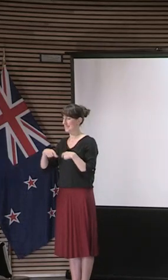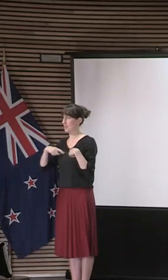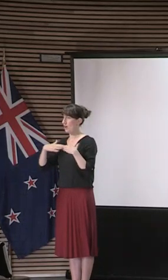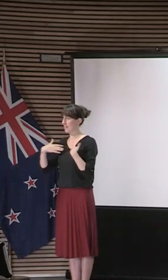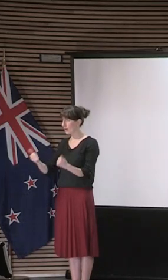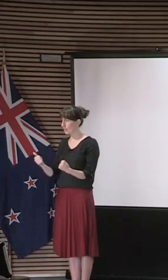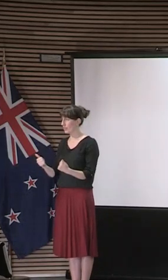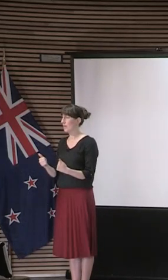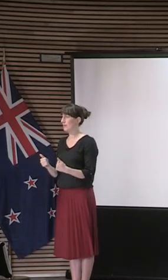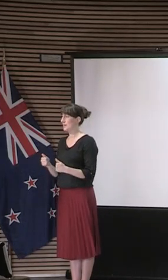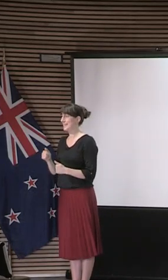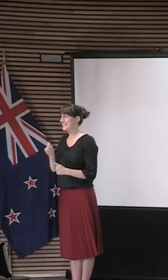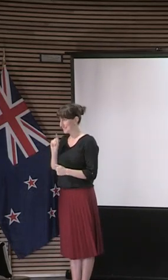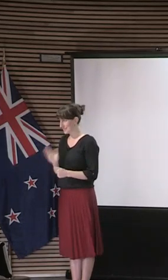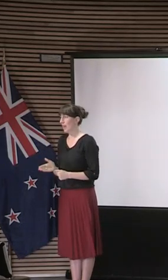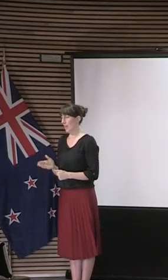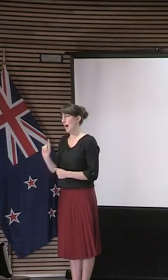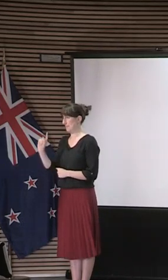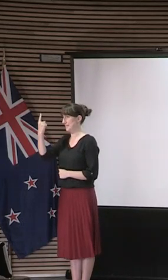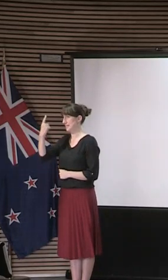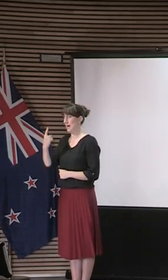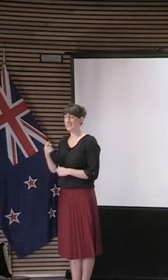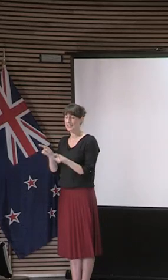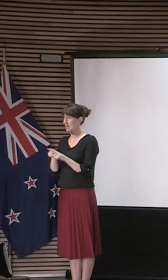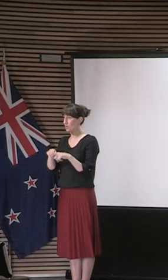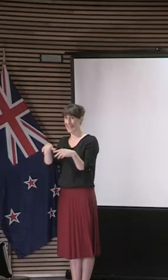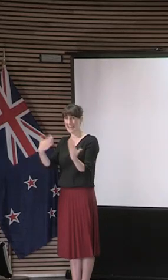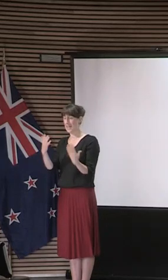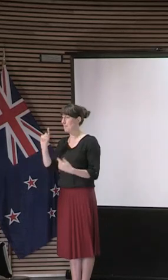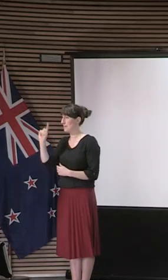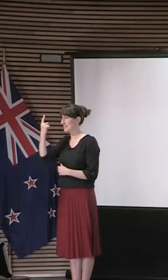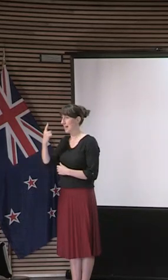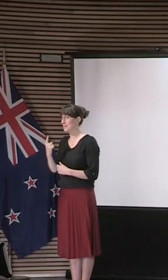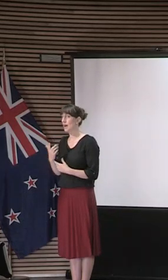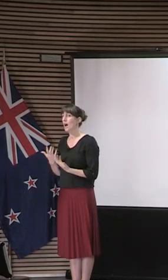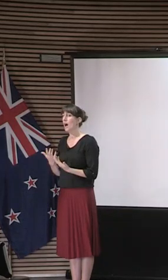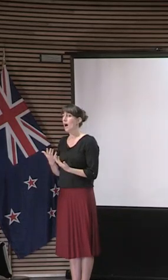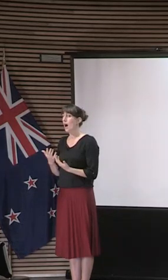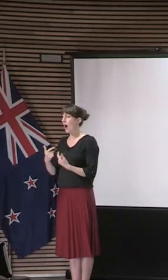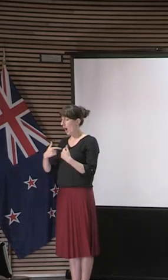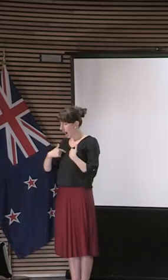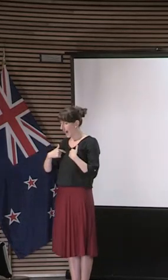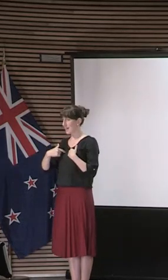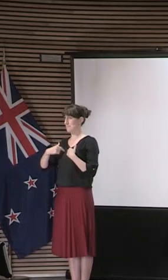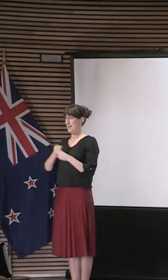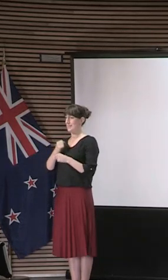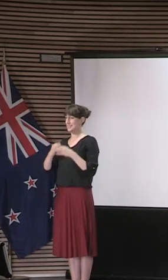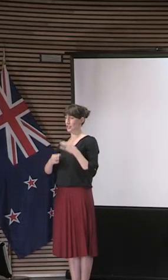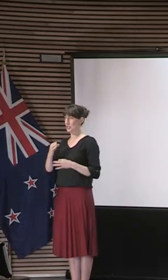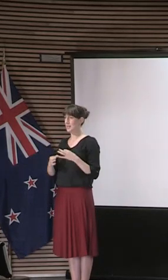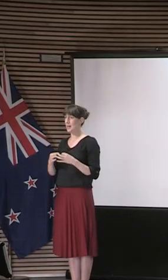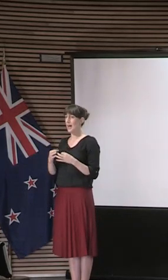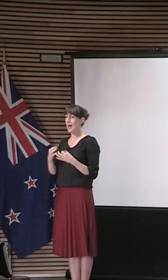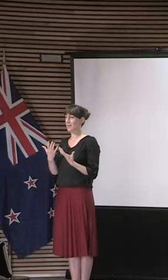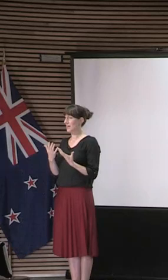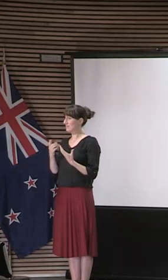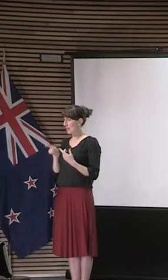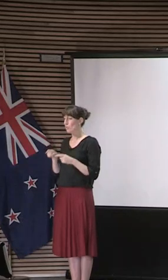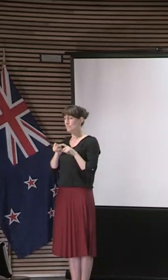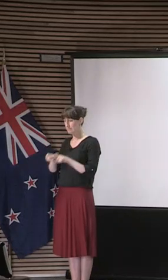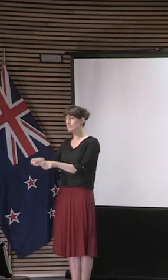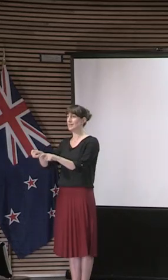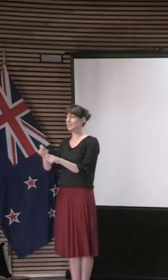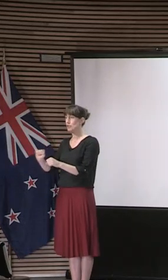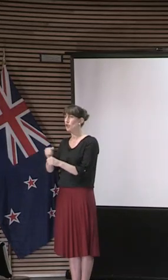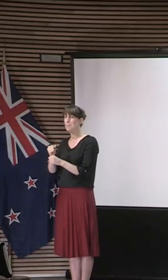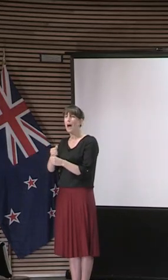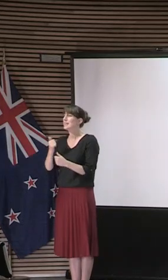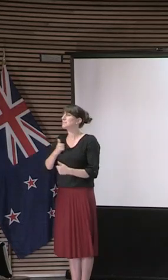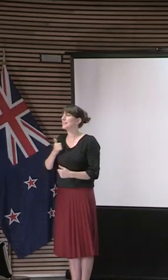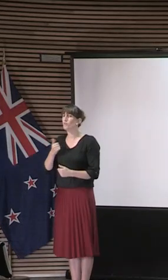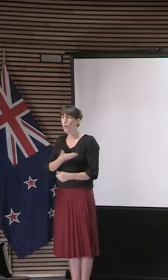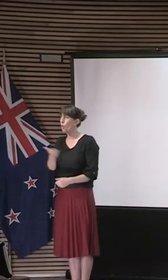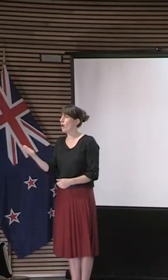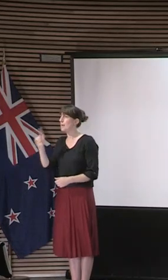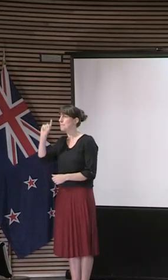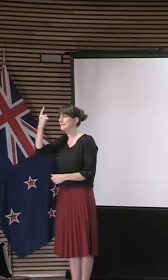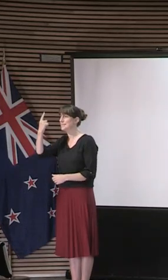Kei te noho tonu ia me